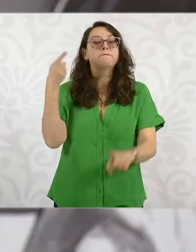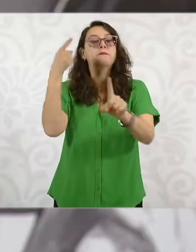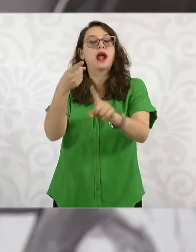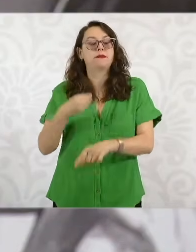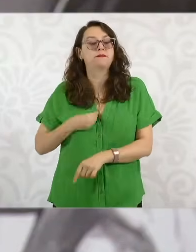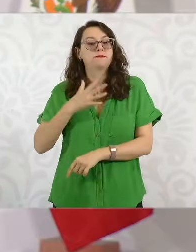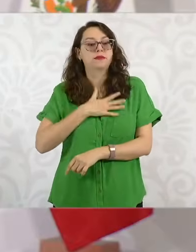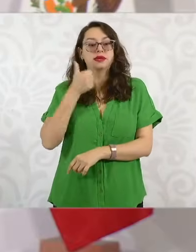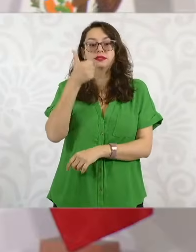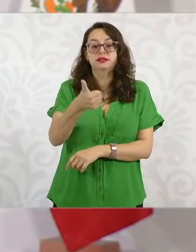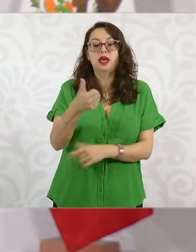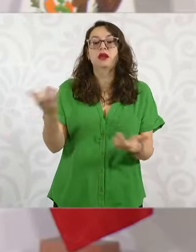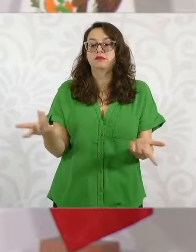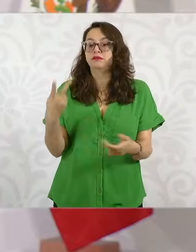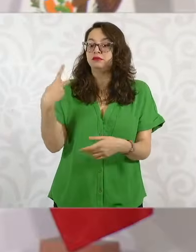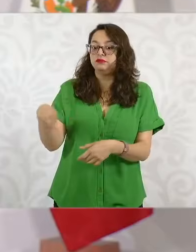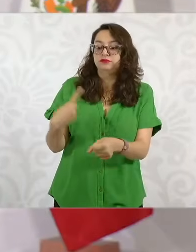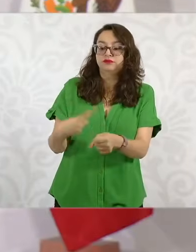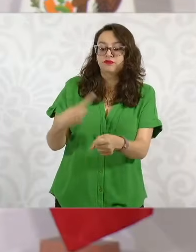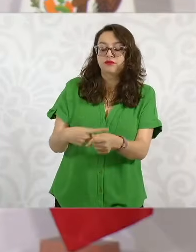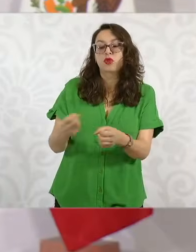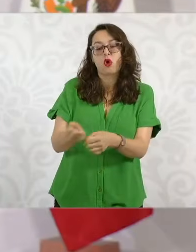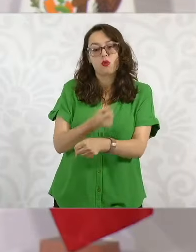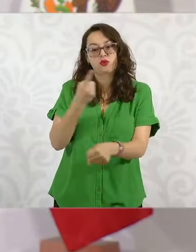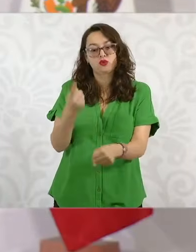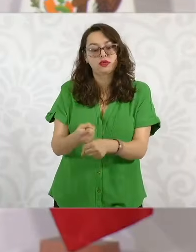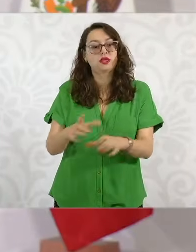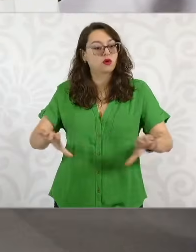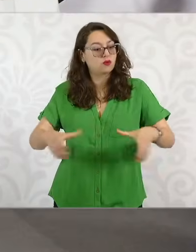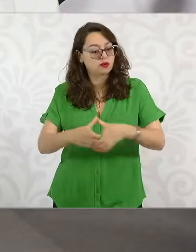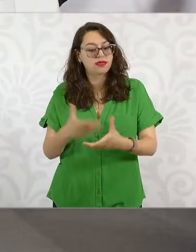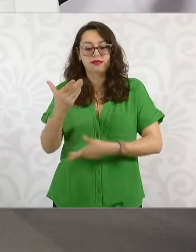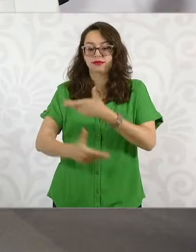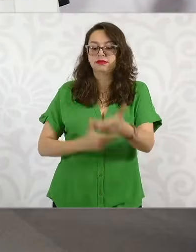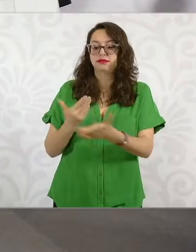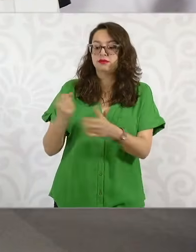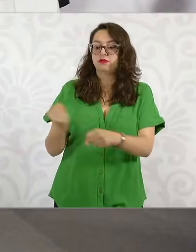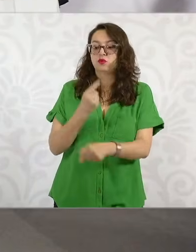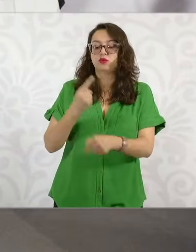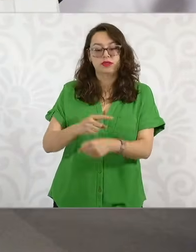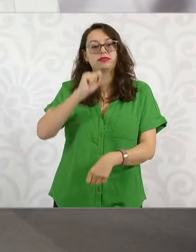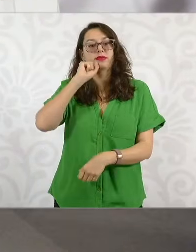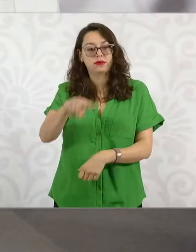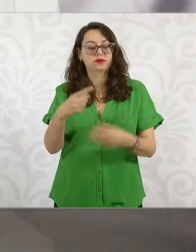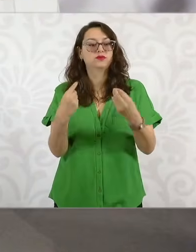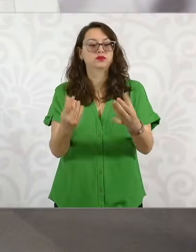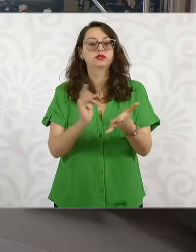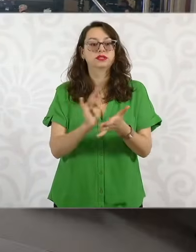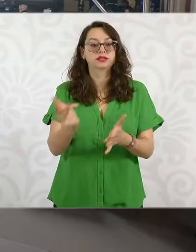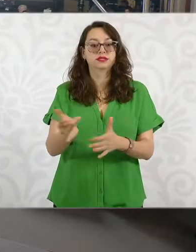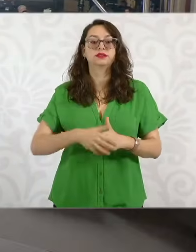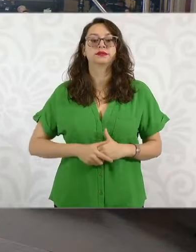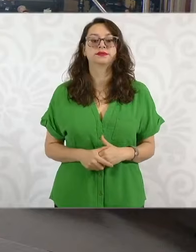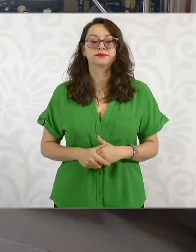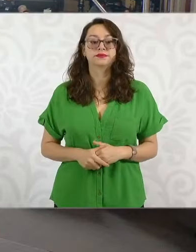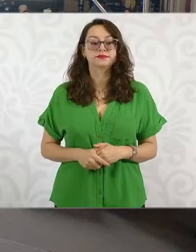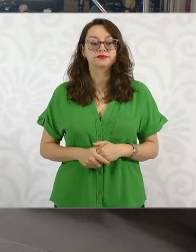oportunidades para los pacientes y las comunidades a las que servimos. Muchas gracias. Gracias.